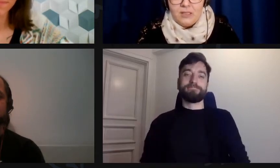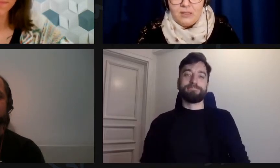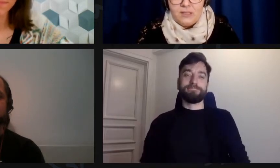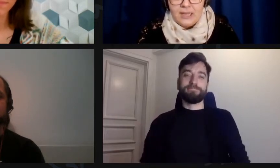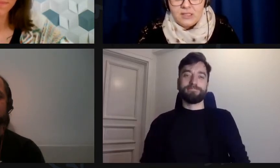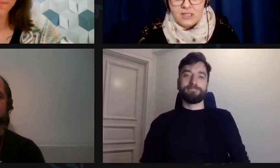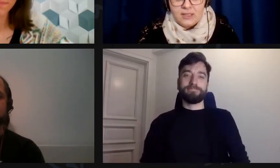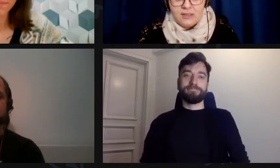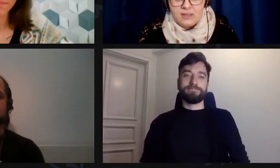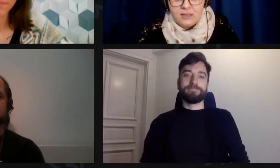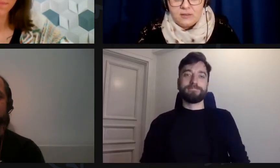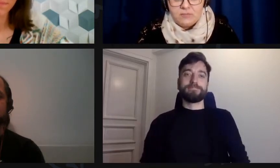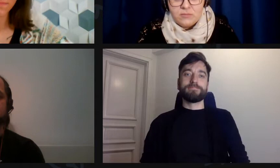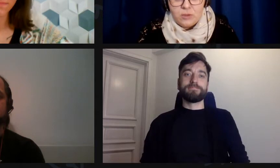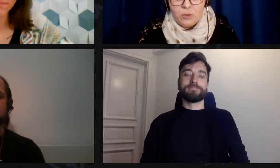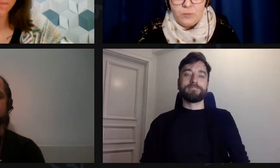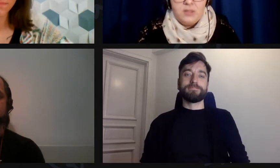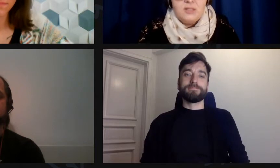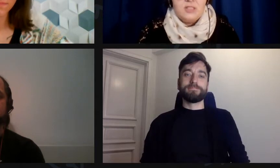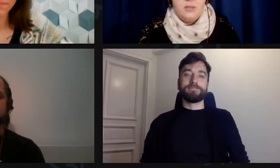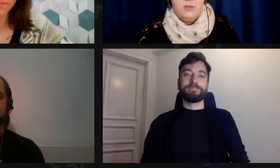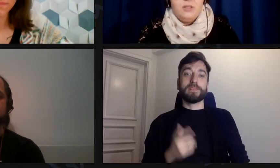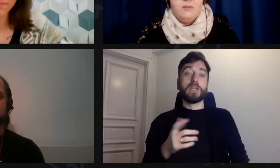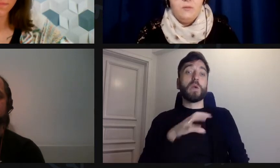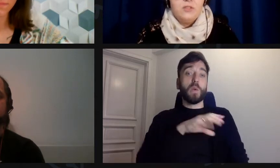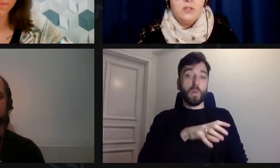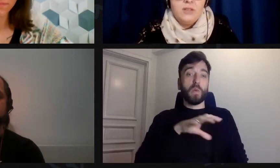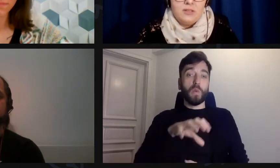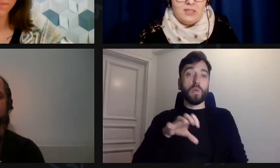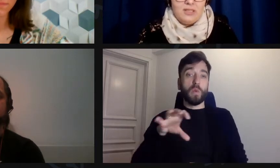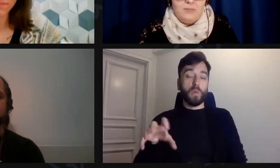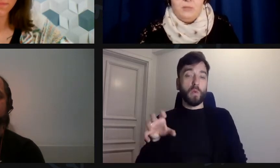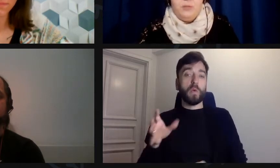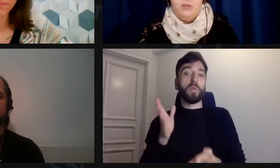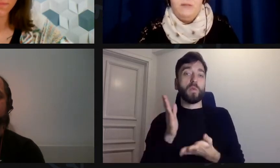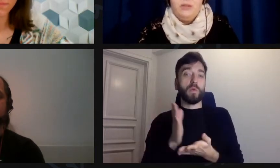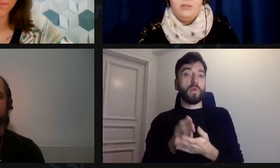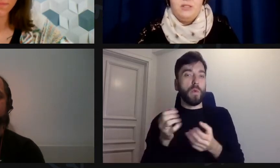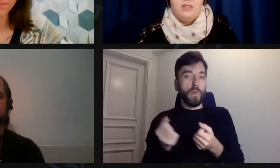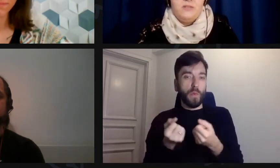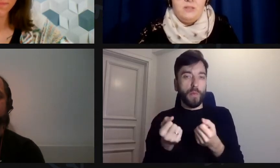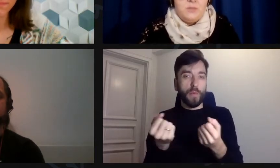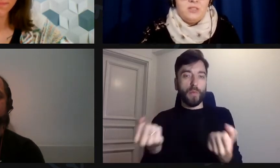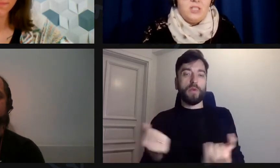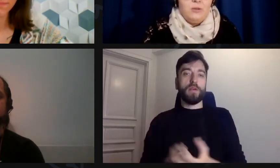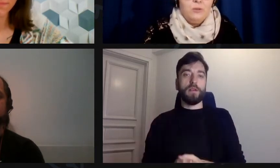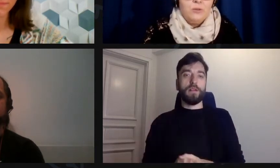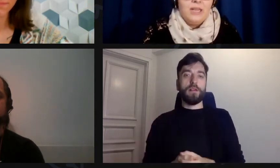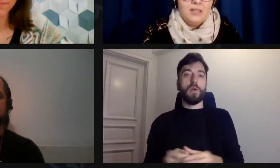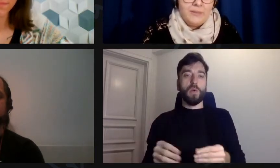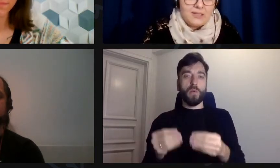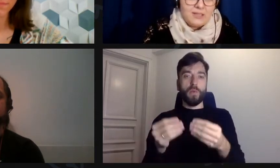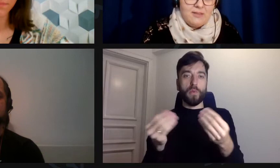W trakcie kiedy grupy zaczęły funkcjonować coraz lepiej pojawiały się też w tej przestrzeni kulturowej,